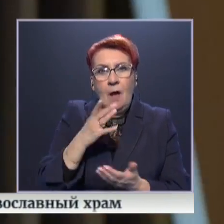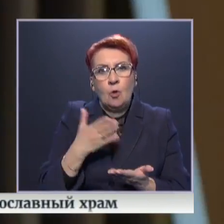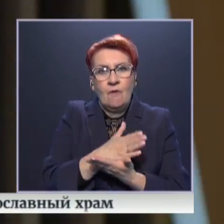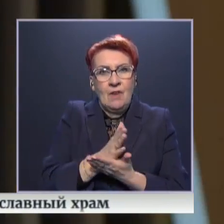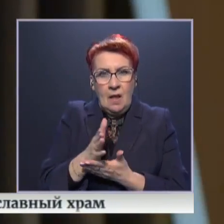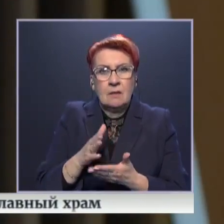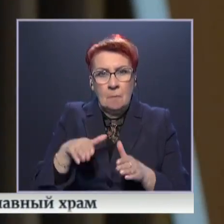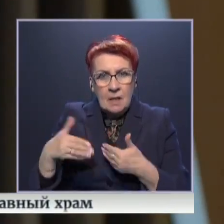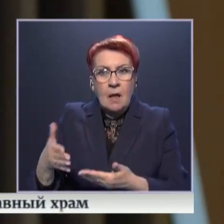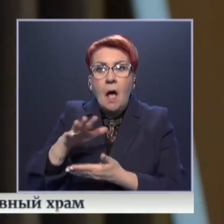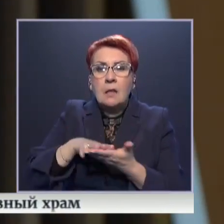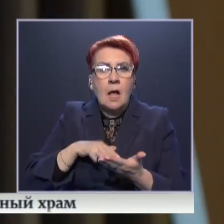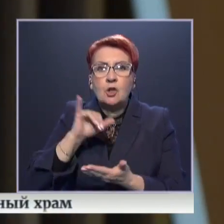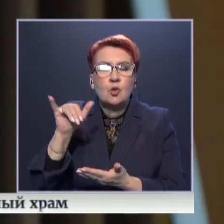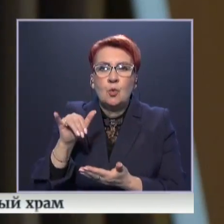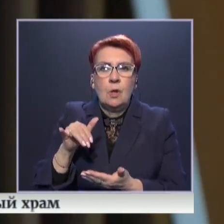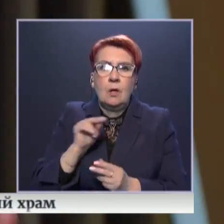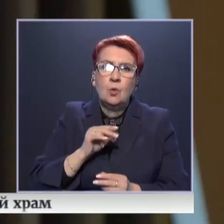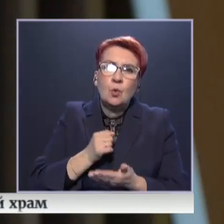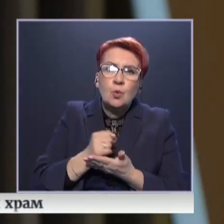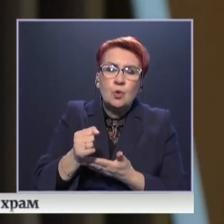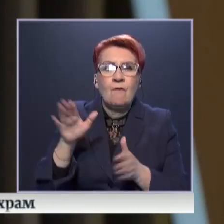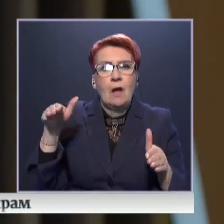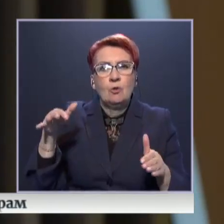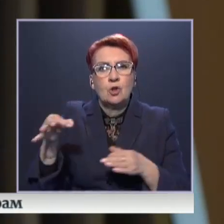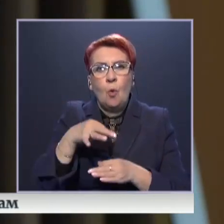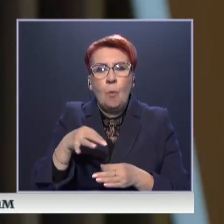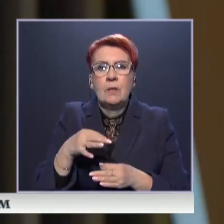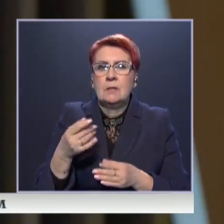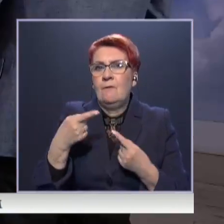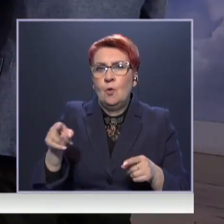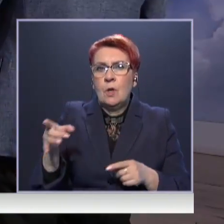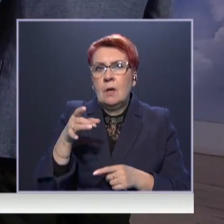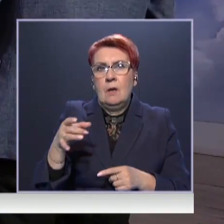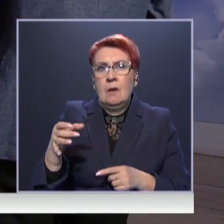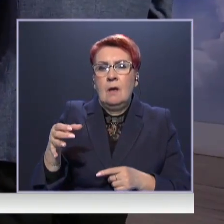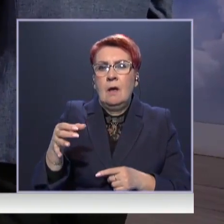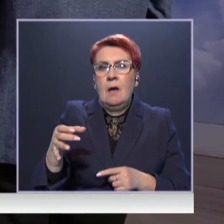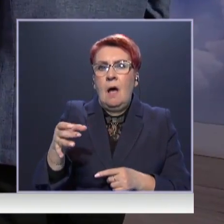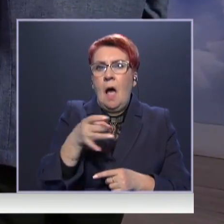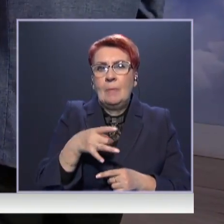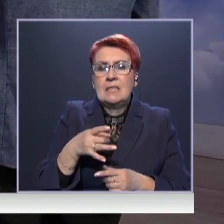помогаете им дальше устроиться в Воронежской области или может быть других областях Расскажите какие-то истории